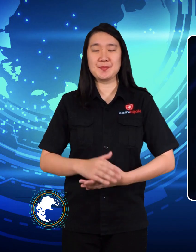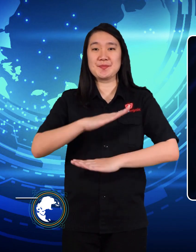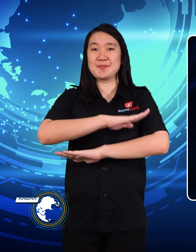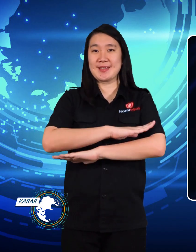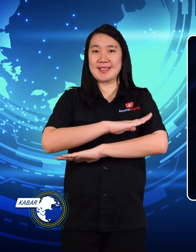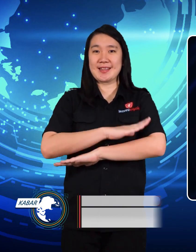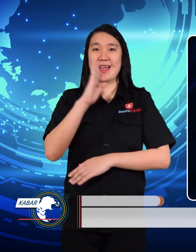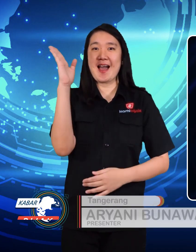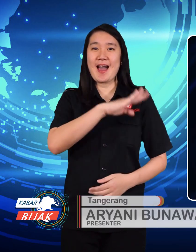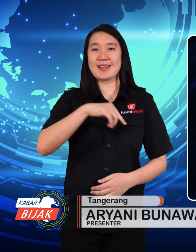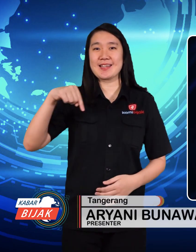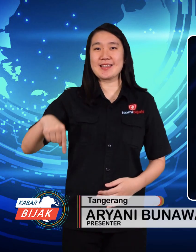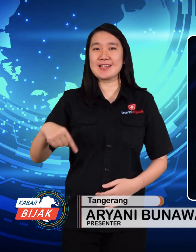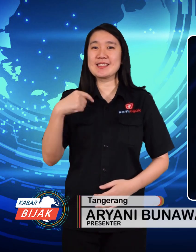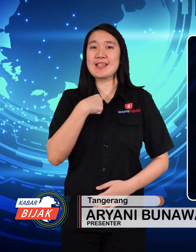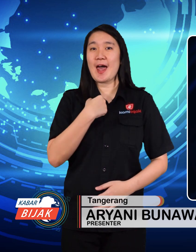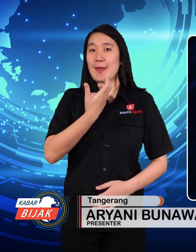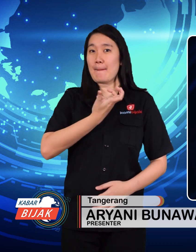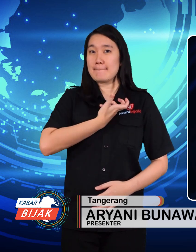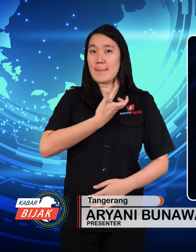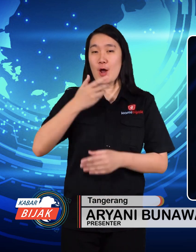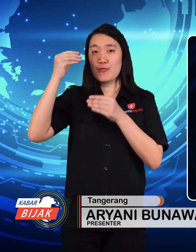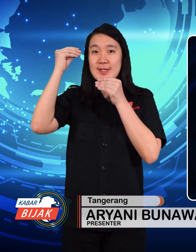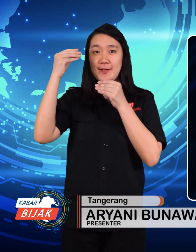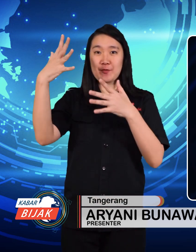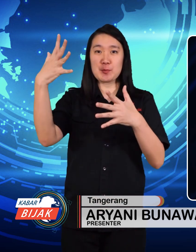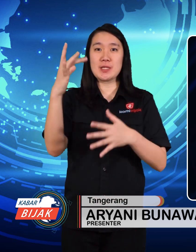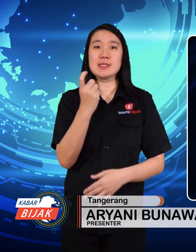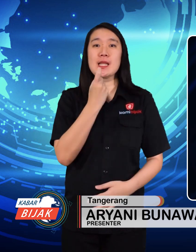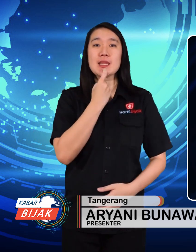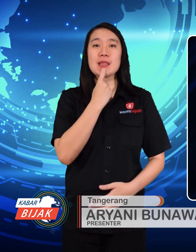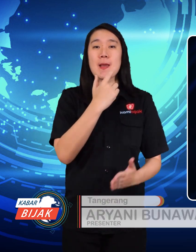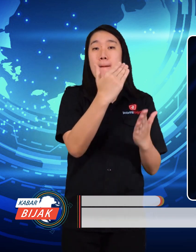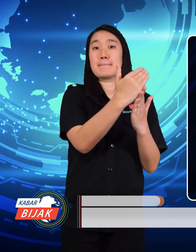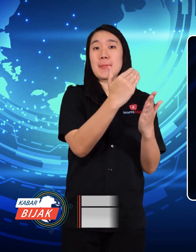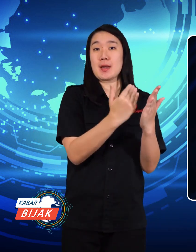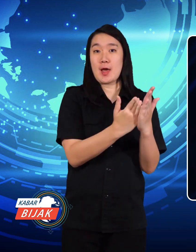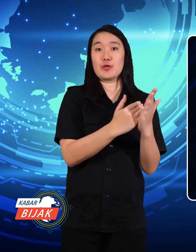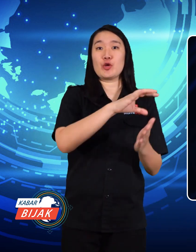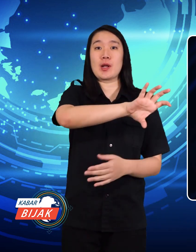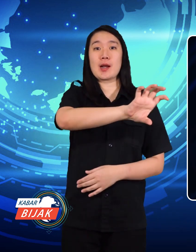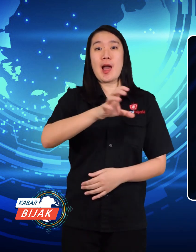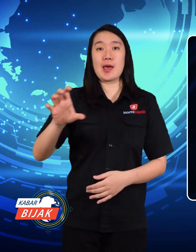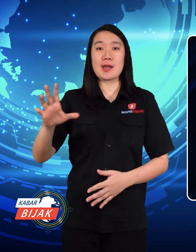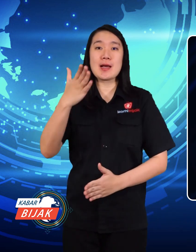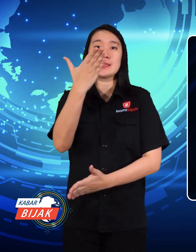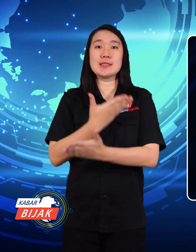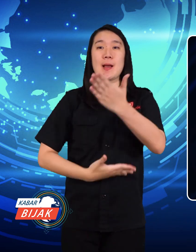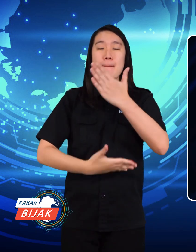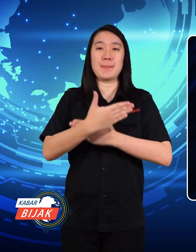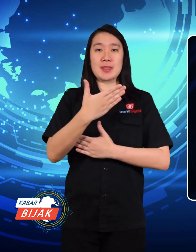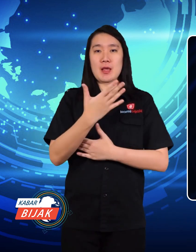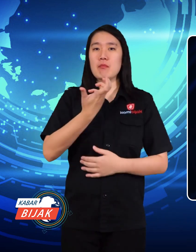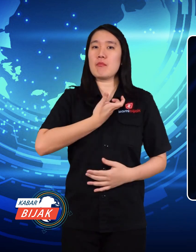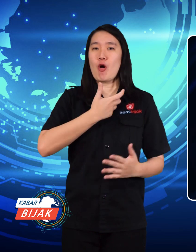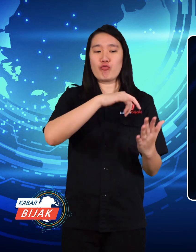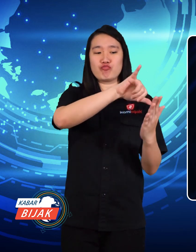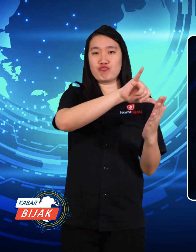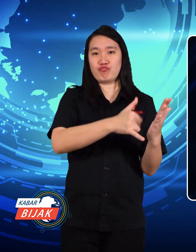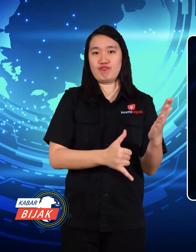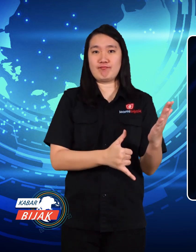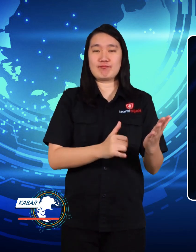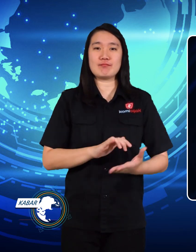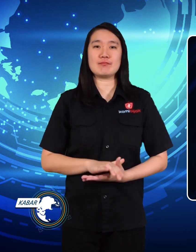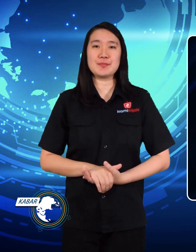Berita hari ini, saya mau menyampaikan tentang Peraturan Daerah Disabilitas mau direvisi.